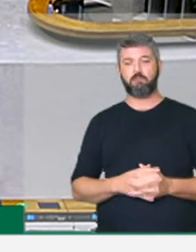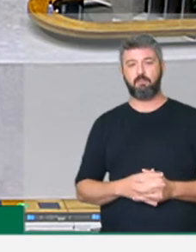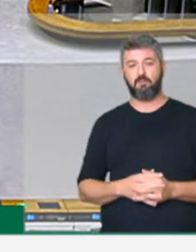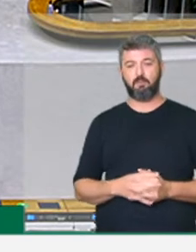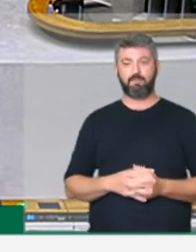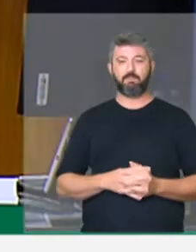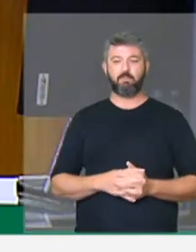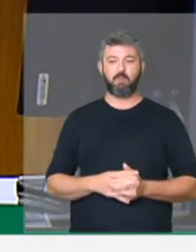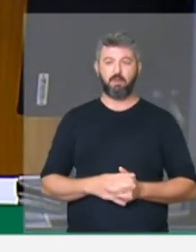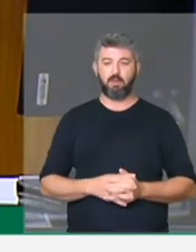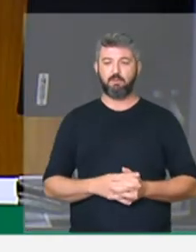ATENDIMENTO AOS PRESSUPOSTOS CONSTITUCIONAIS. REALMENTE O